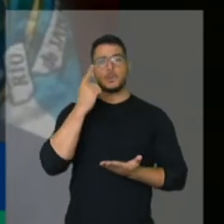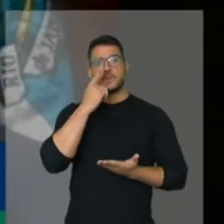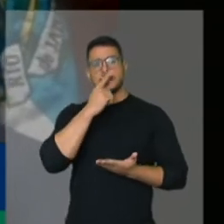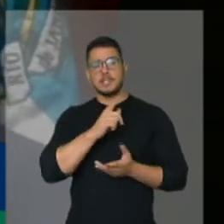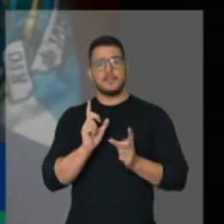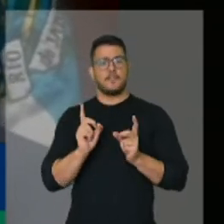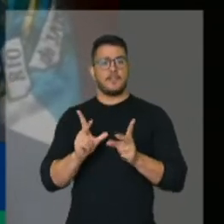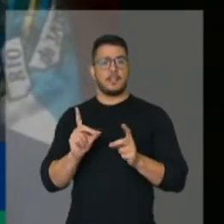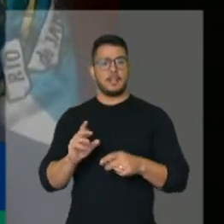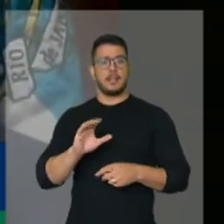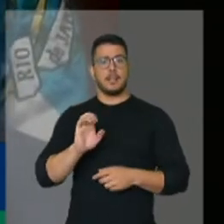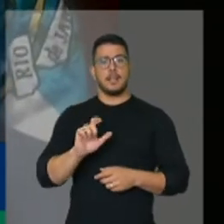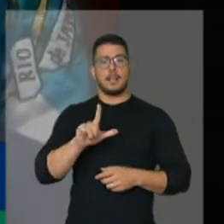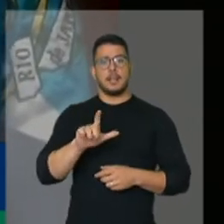DO ESTADO NA ECONOMIA, CONSEQUENTEMENTE TAMBÉM...